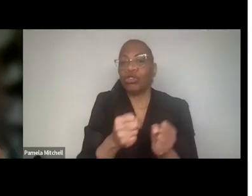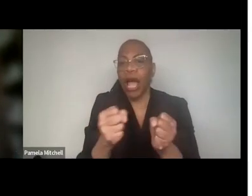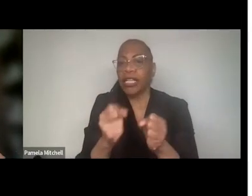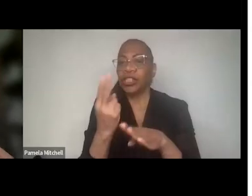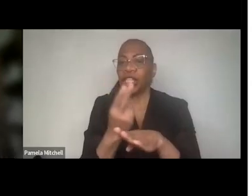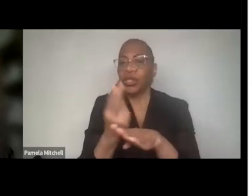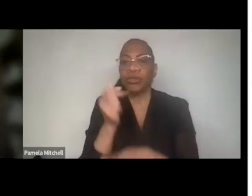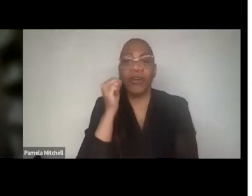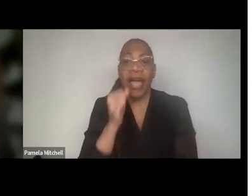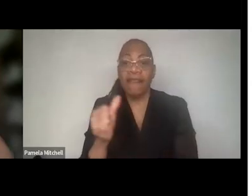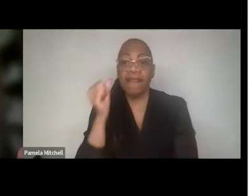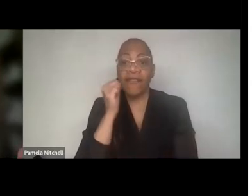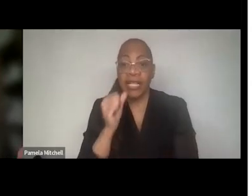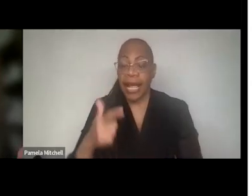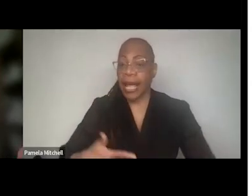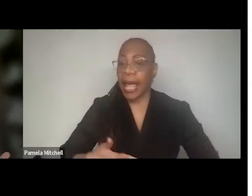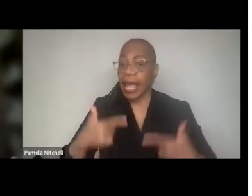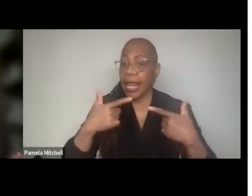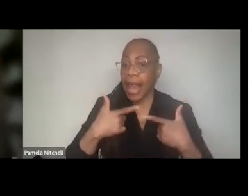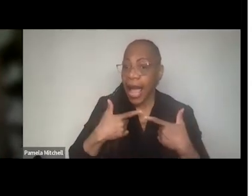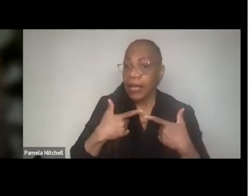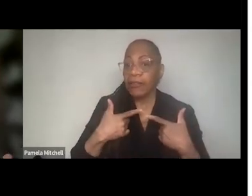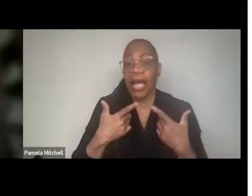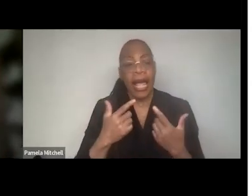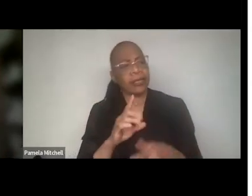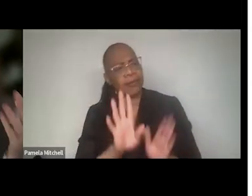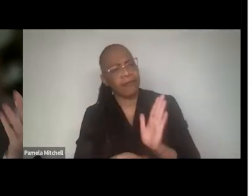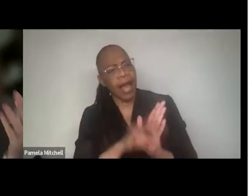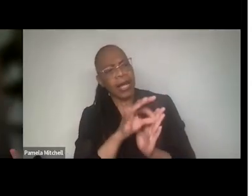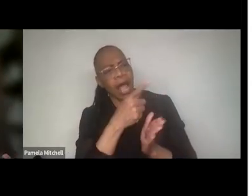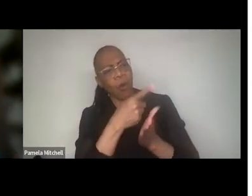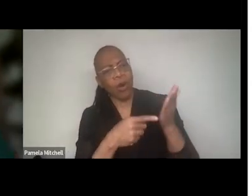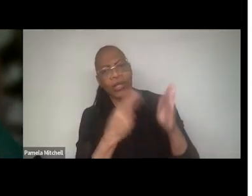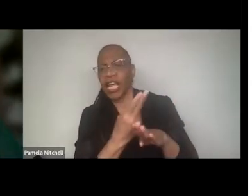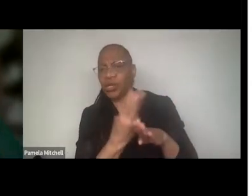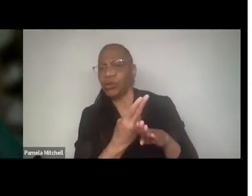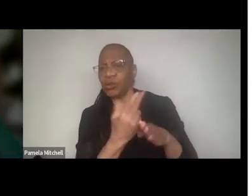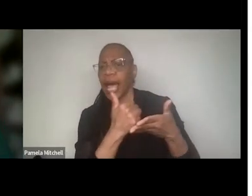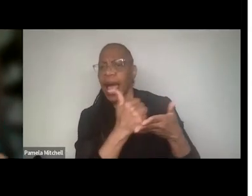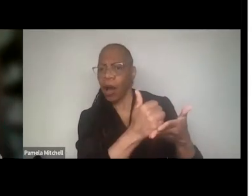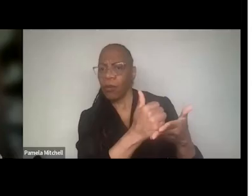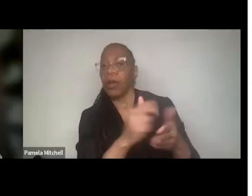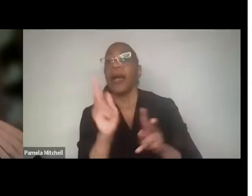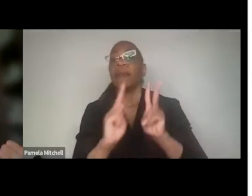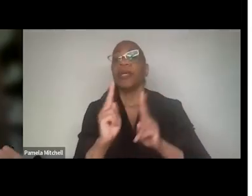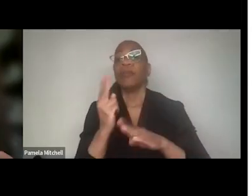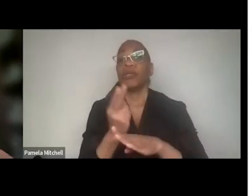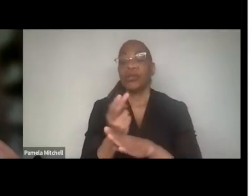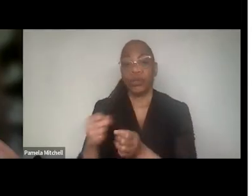Y así, este autoinforme puede ayudar a determinar qué usan actualmente que les funciona. Y si las personas usan muchas estrategias, eso también puede ser una muy buena pista